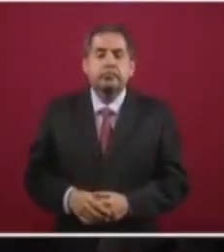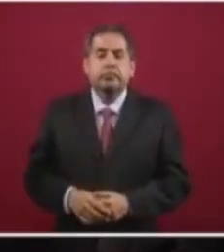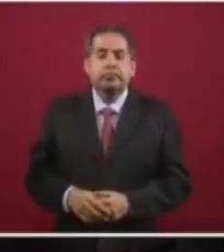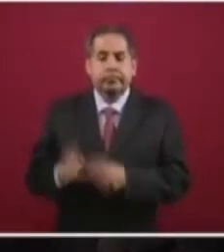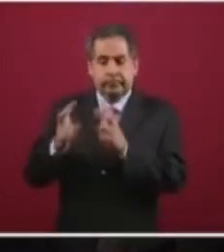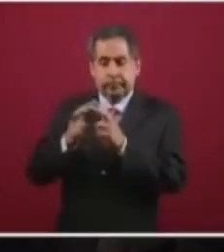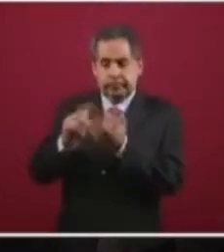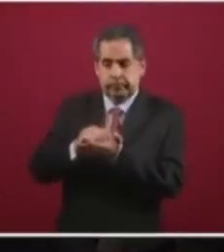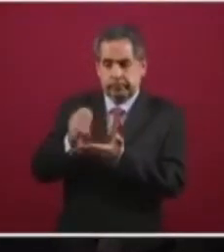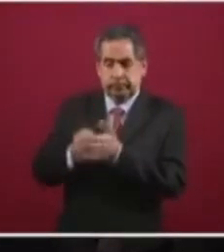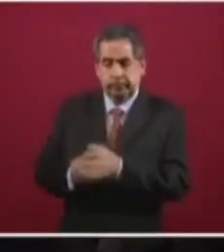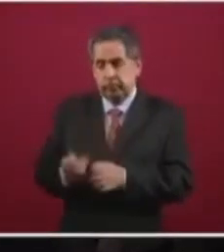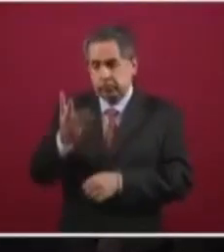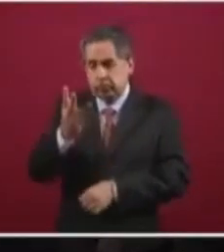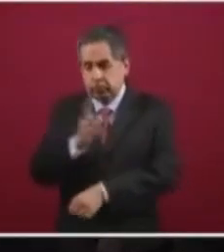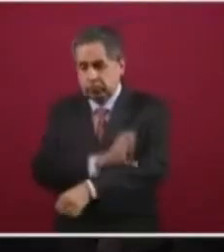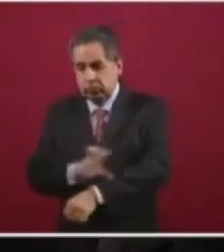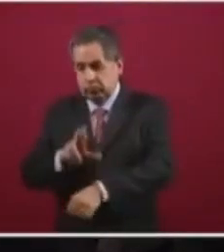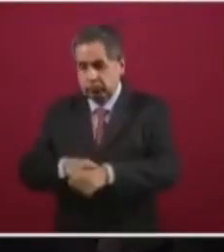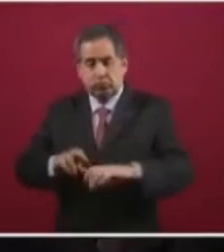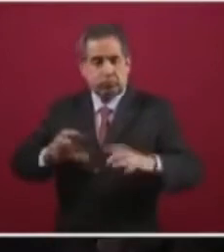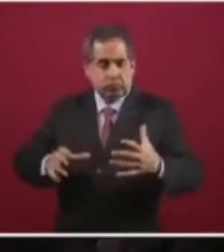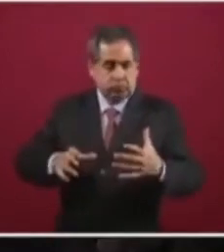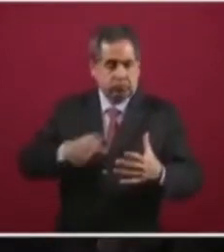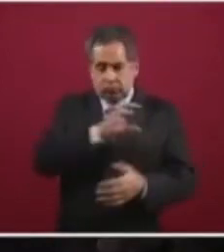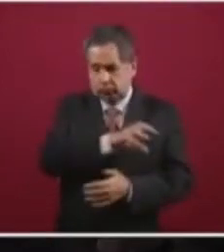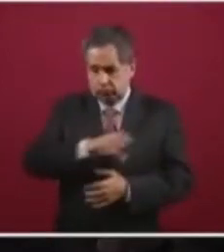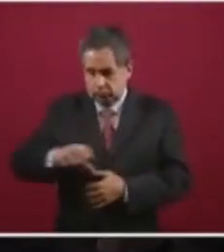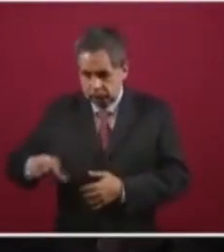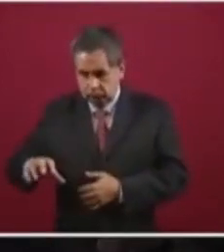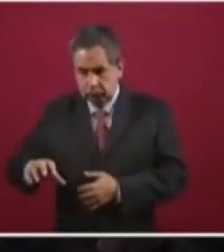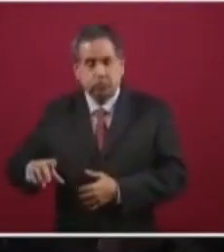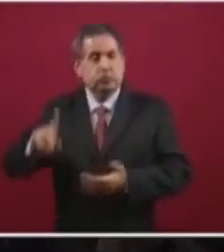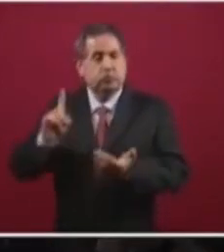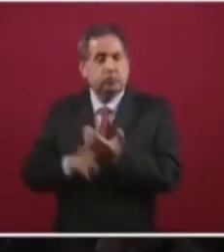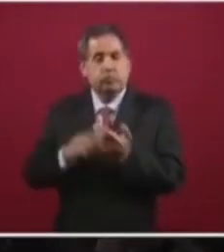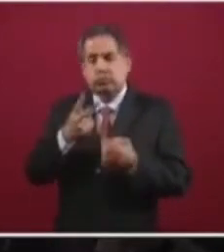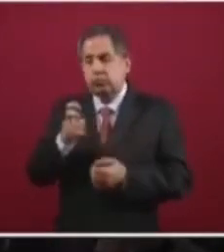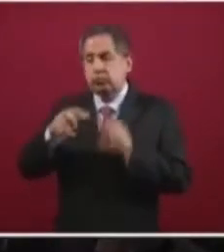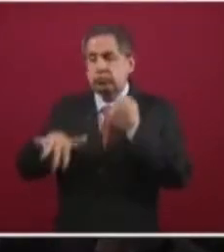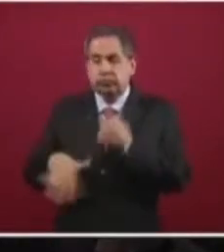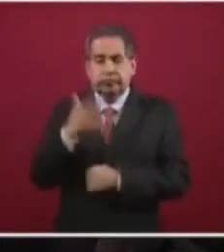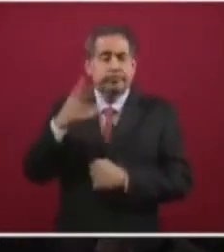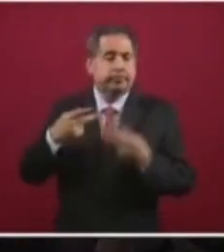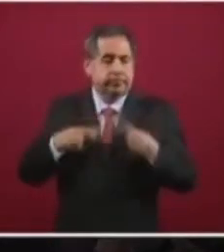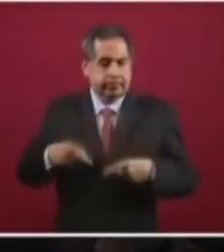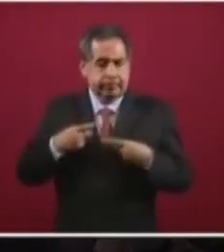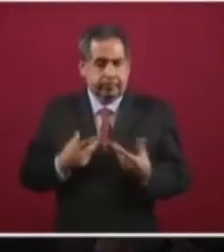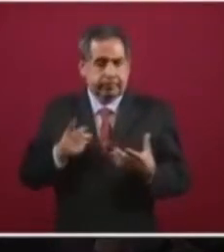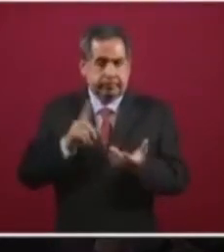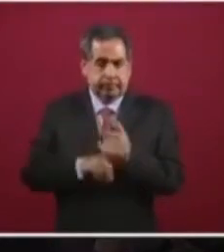Tamaulipas tiene cuatro coordinaciones regionales con un total de mil 215 elementos de la Guardia